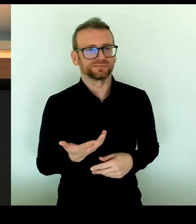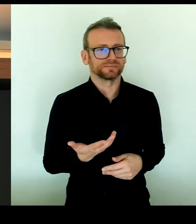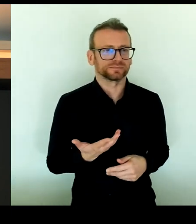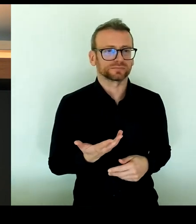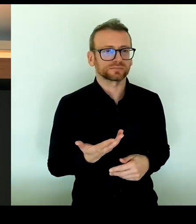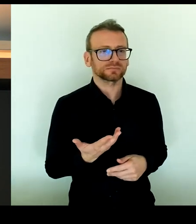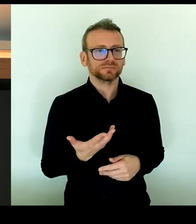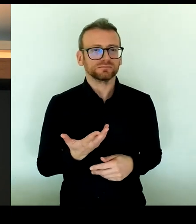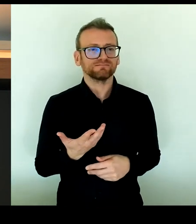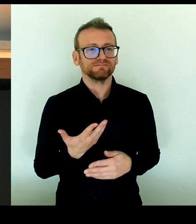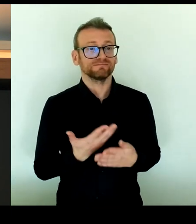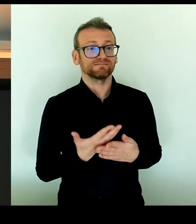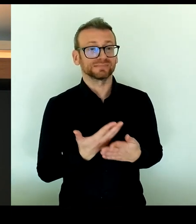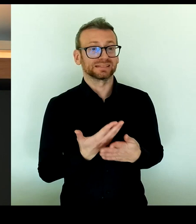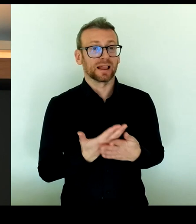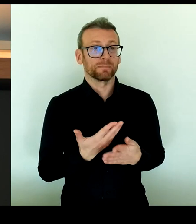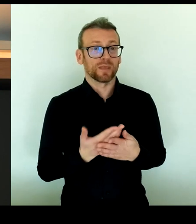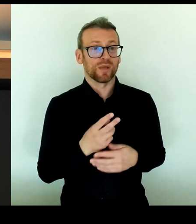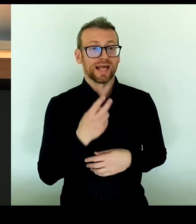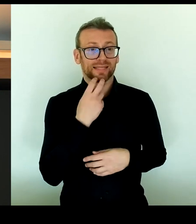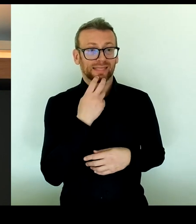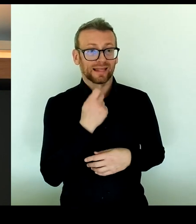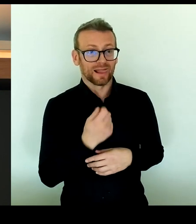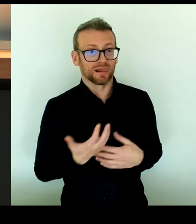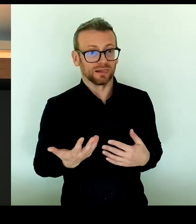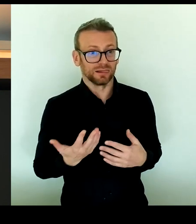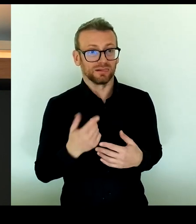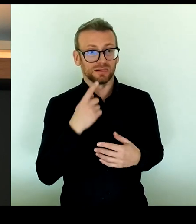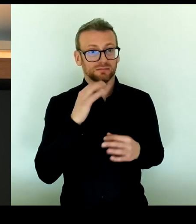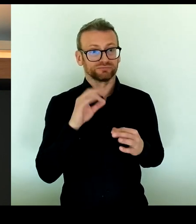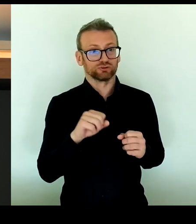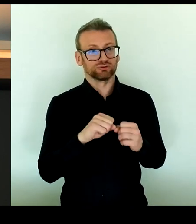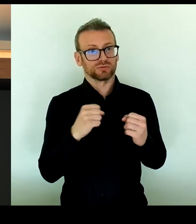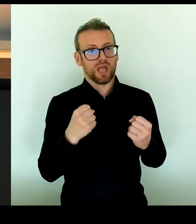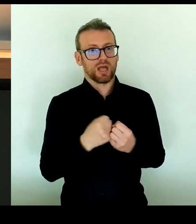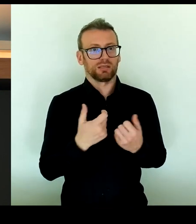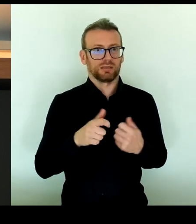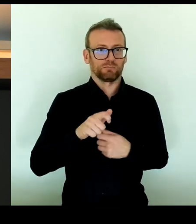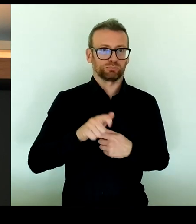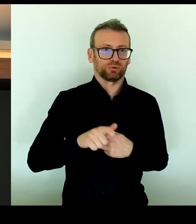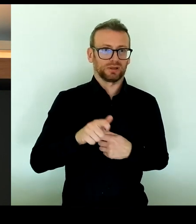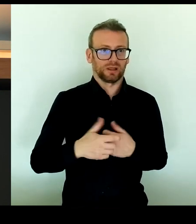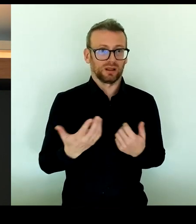Wenn jemand in seinen neuen Wohnort zieht, ohne Einwilligung gegenüber irgendeiner Stelle zu einer Datenweitergabe